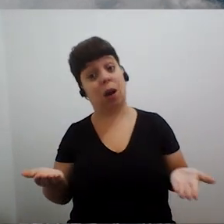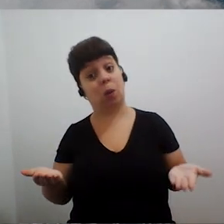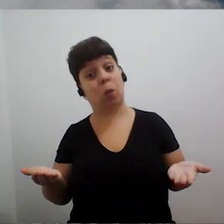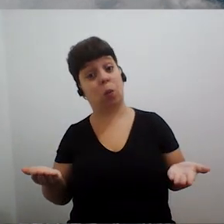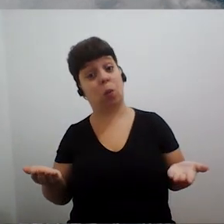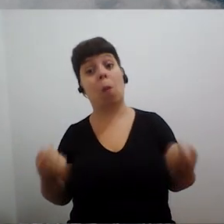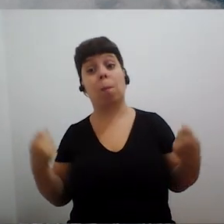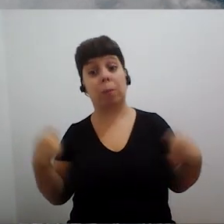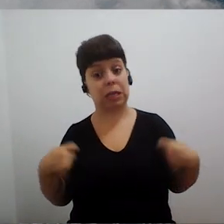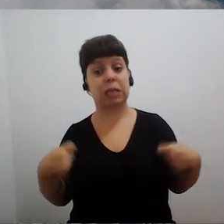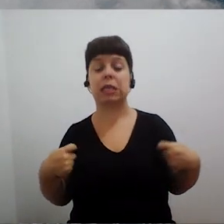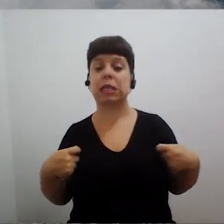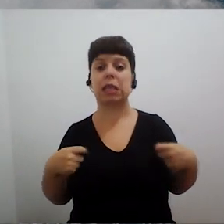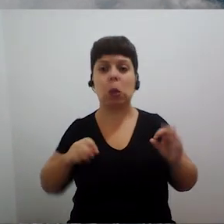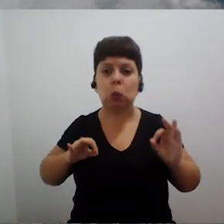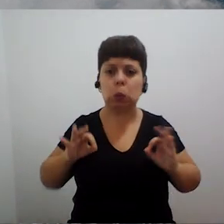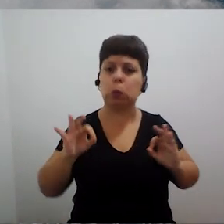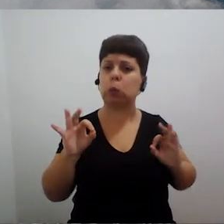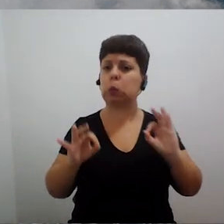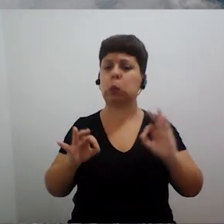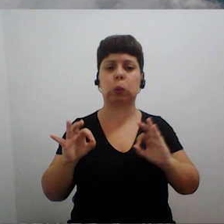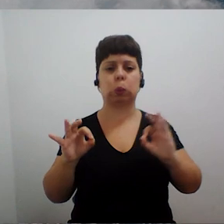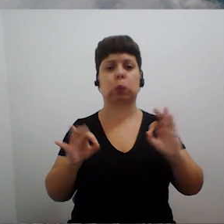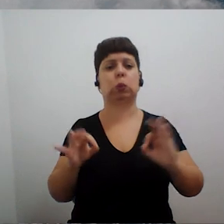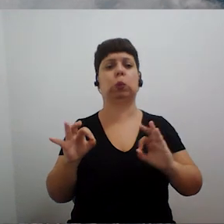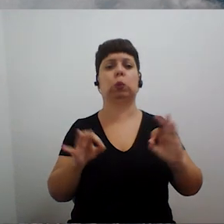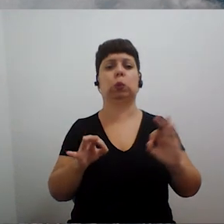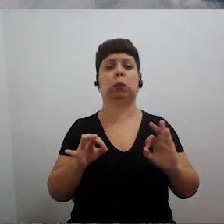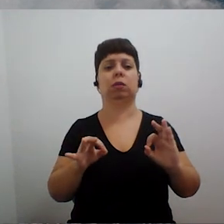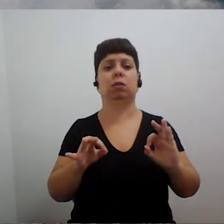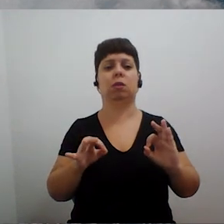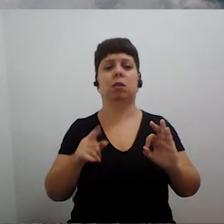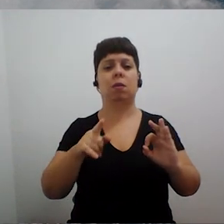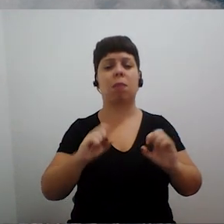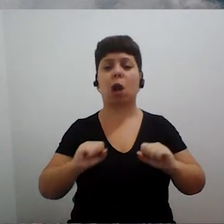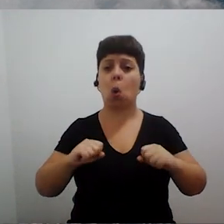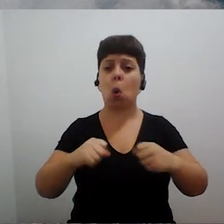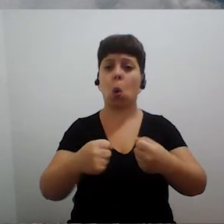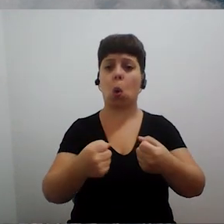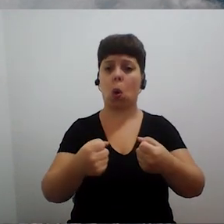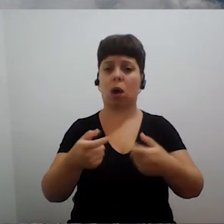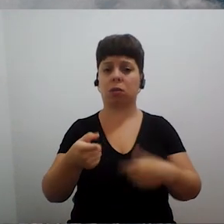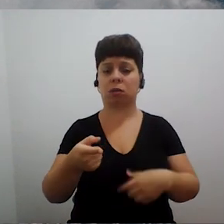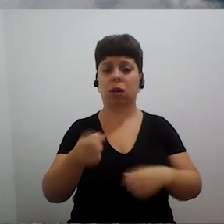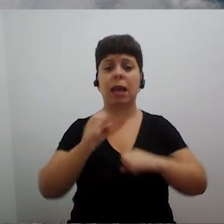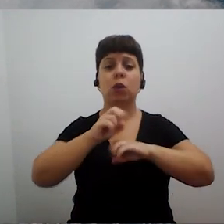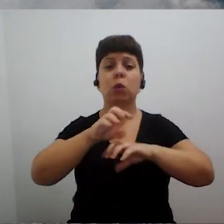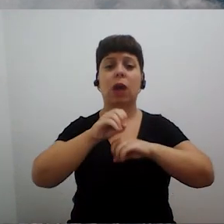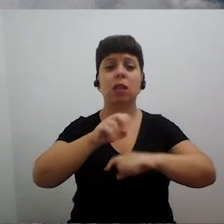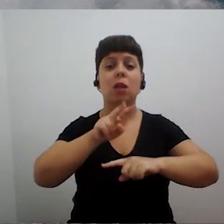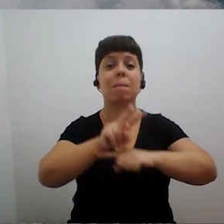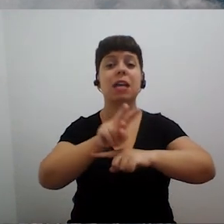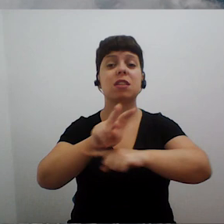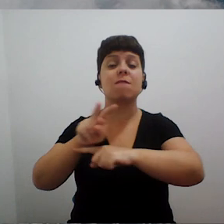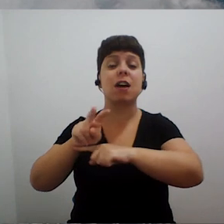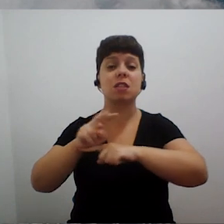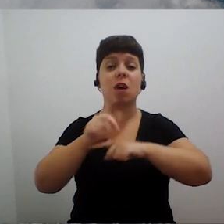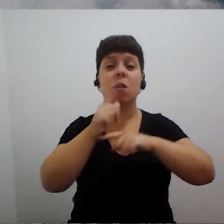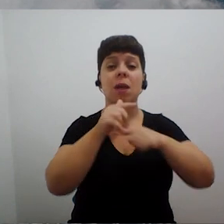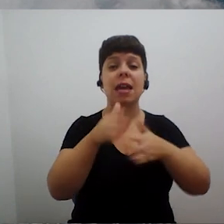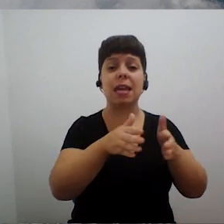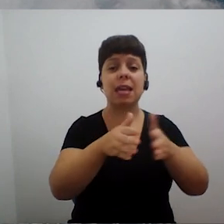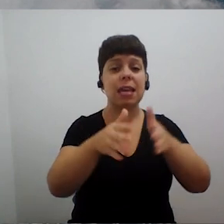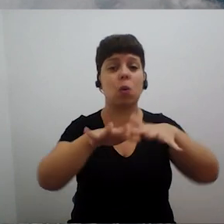deveria existir programas para combate, educação quanto à Federação dos mares, rios e dos lagos